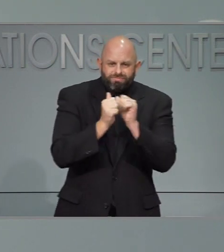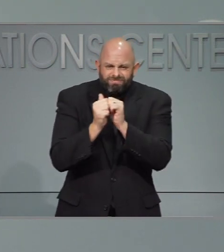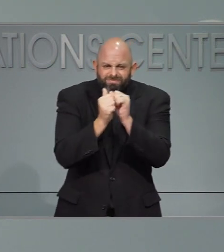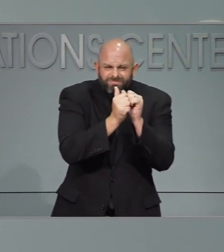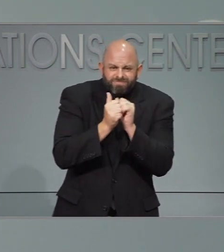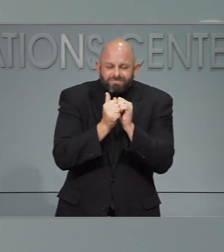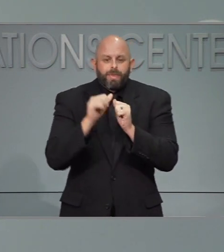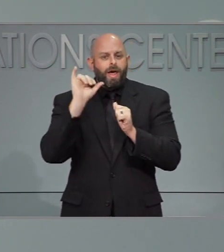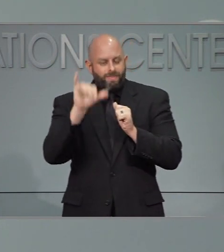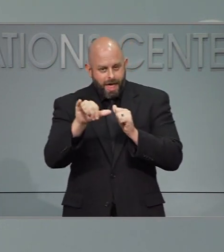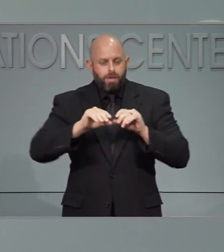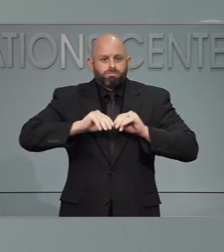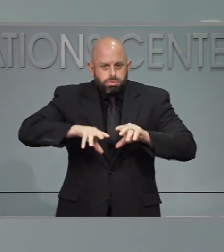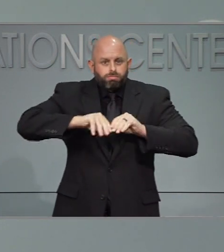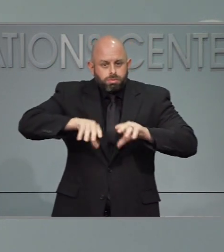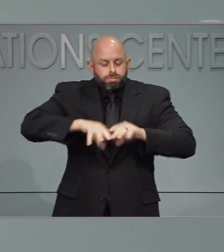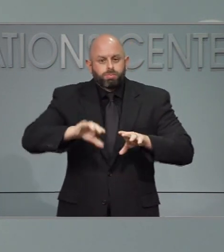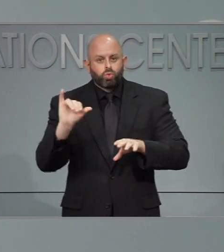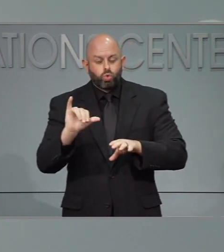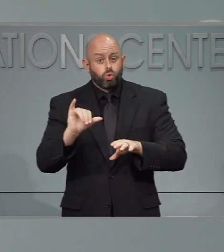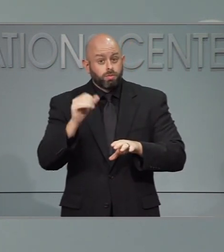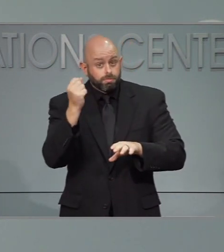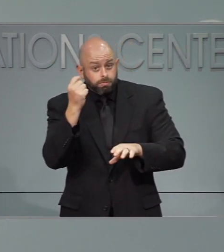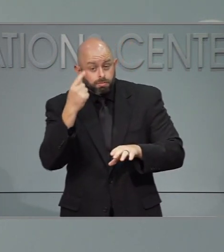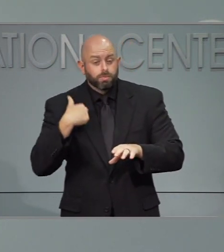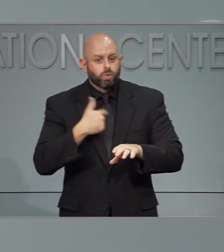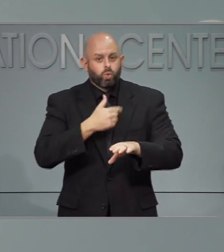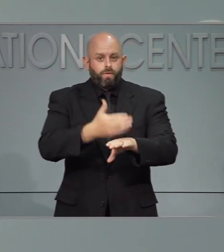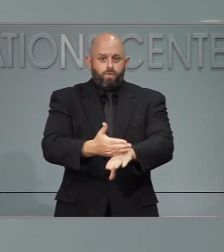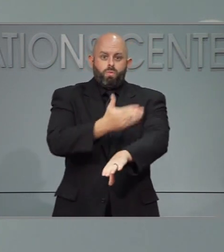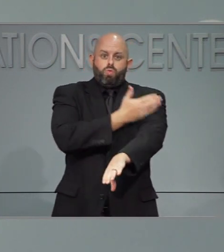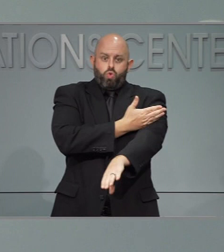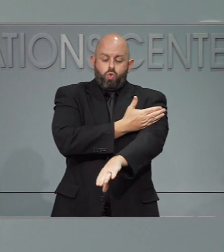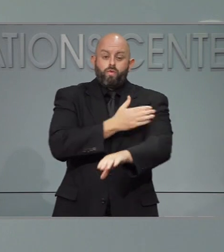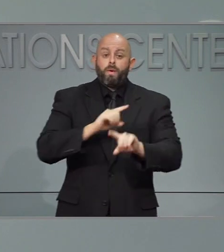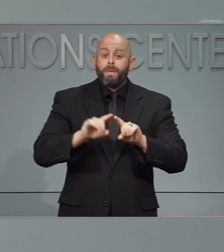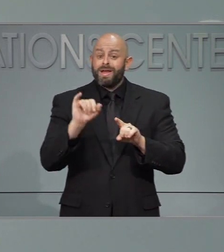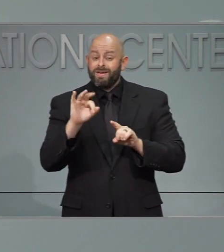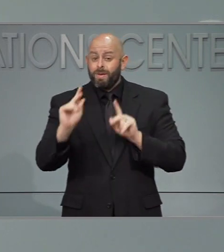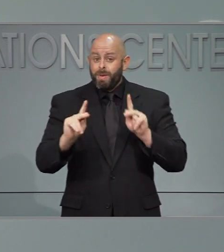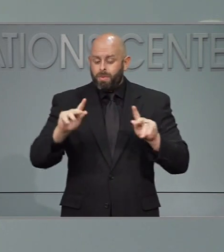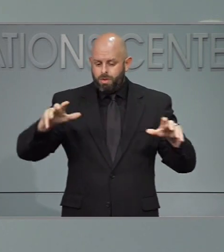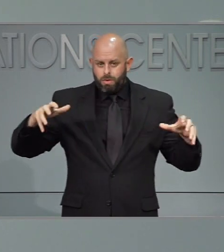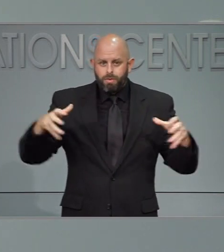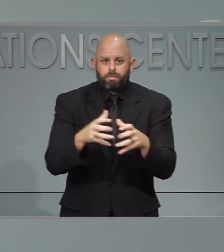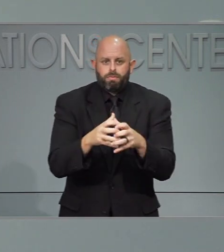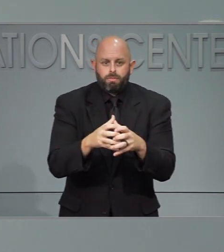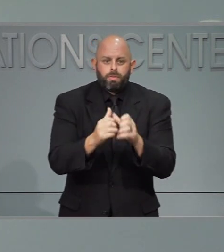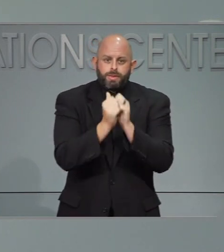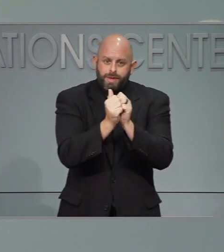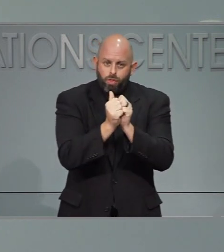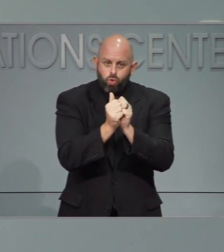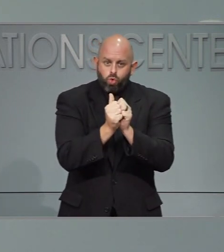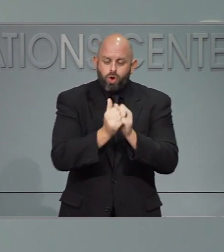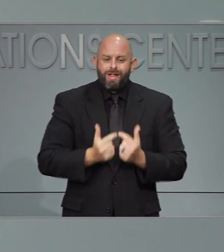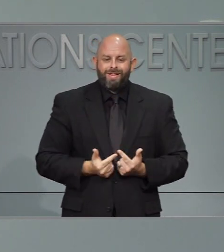desamparados seguiremos trabajando con este avanzado mucho, pero en cualquier lugar en donde las personas están